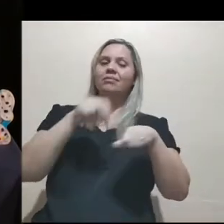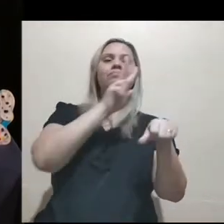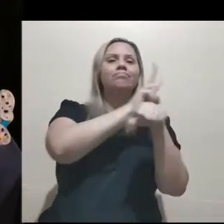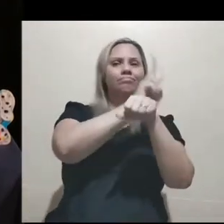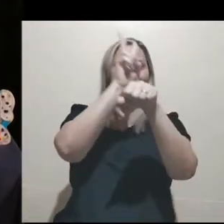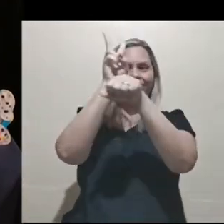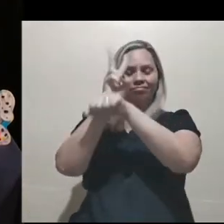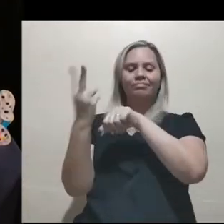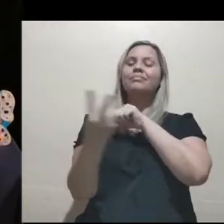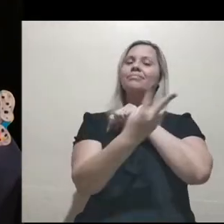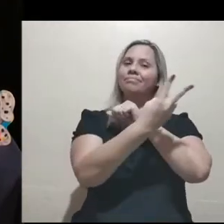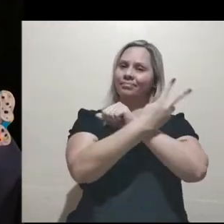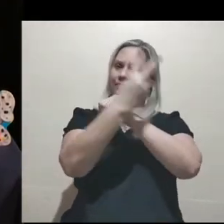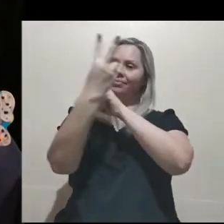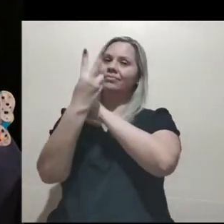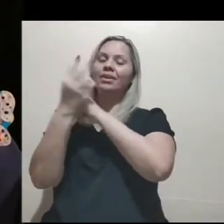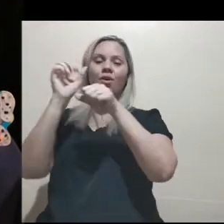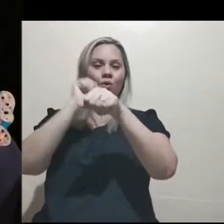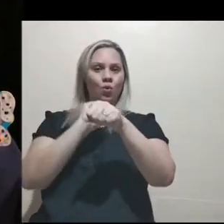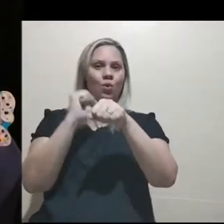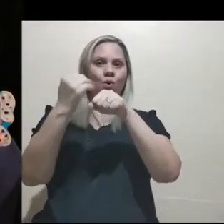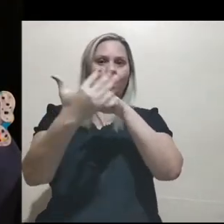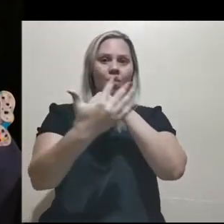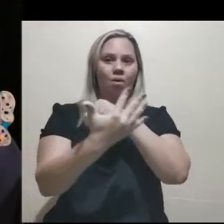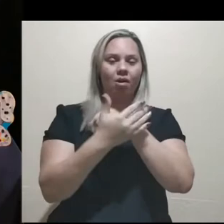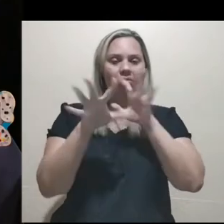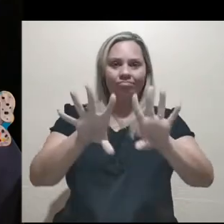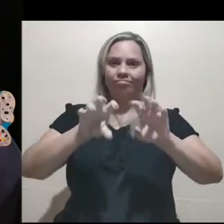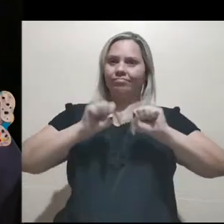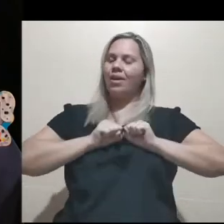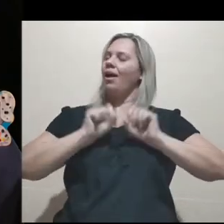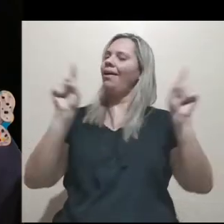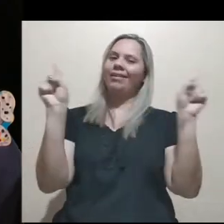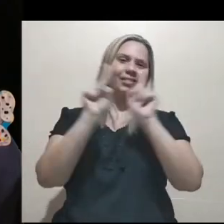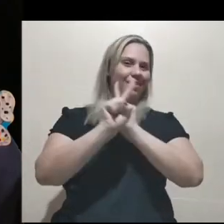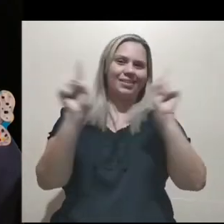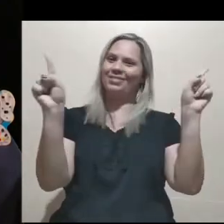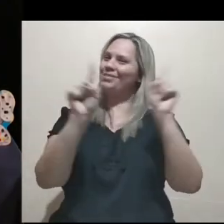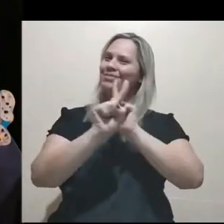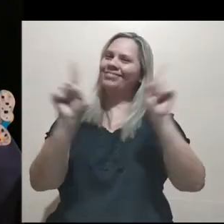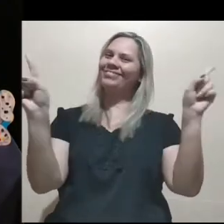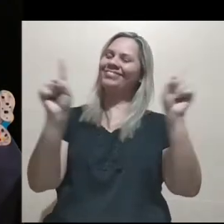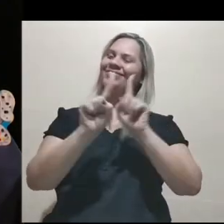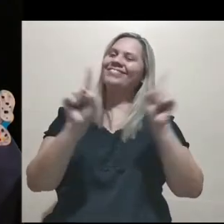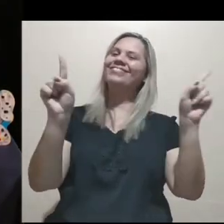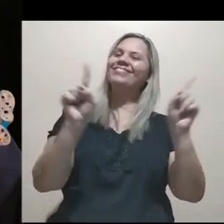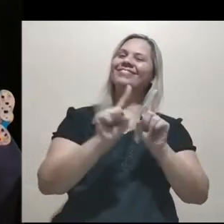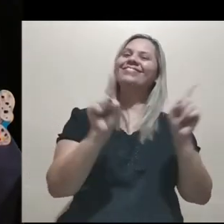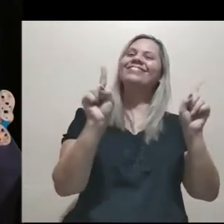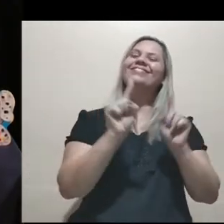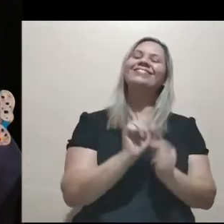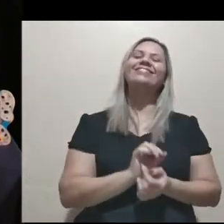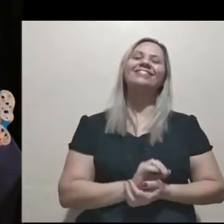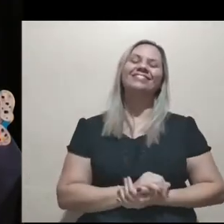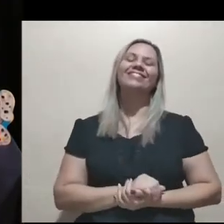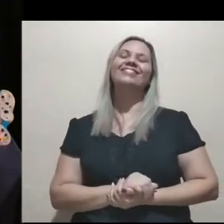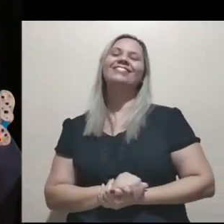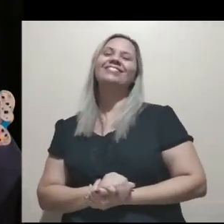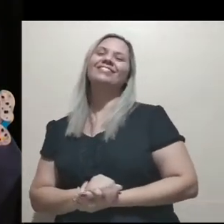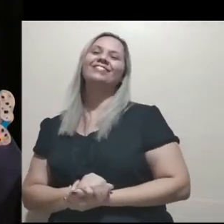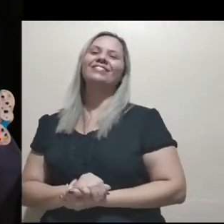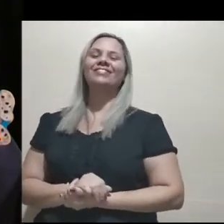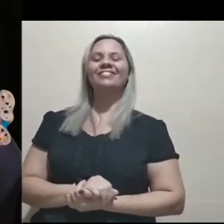Pɑrɑ o vírus nα̃o pegɑr... trɑlɑlά lά lά.